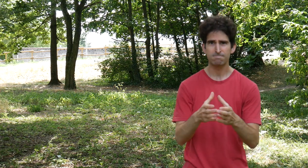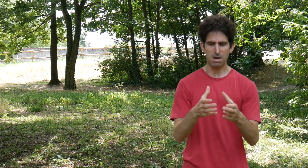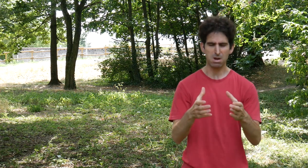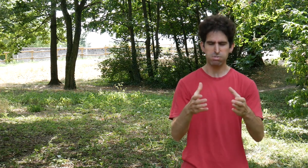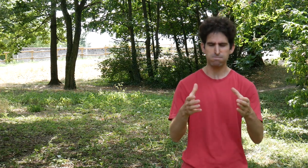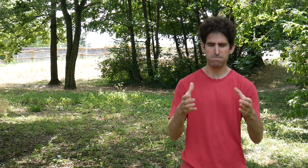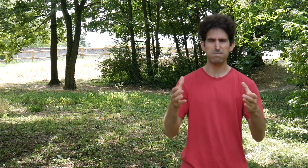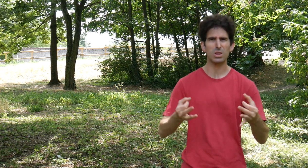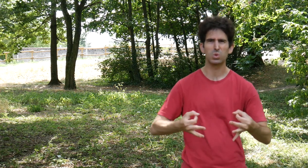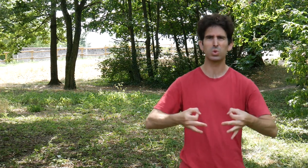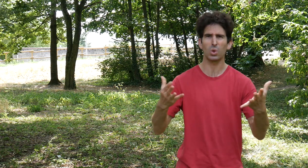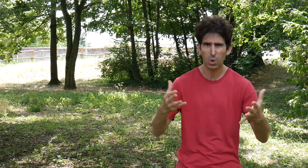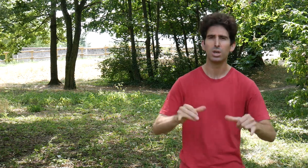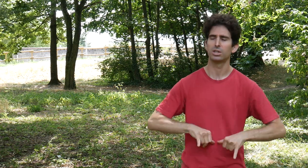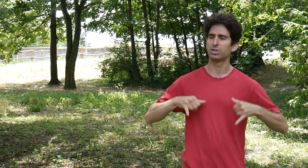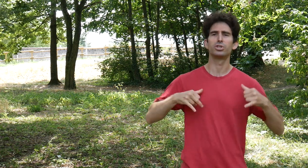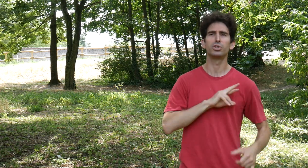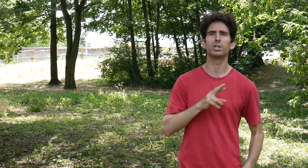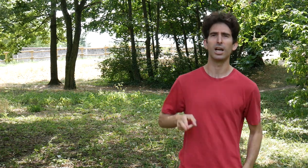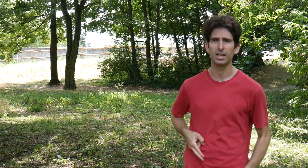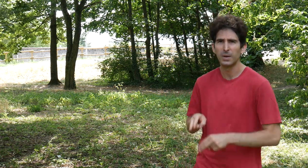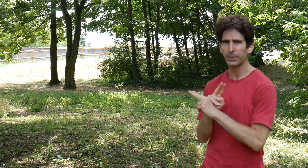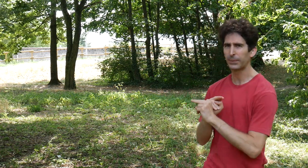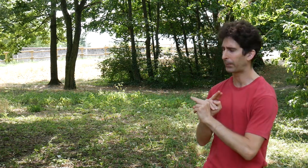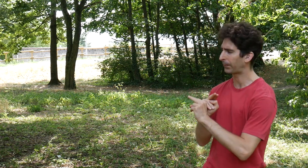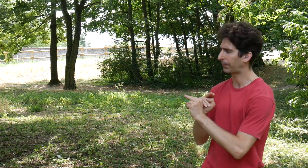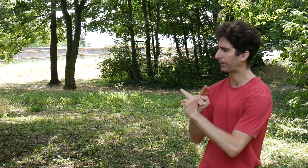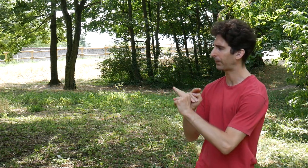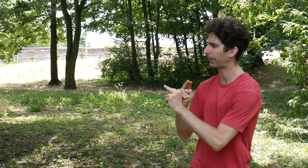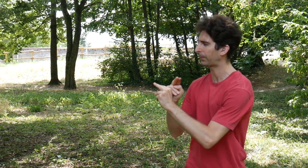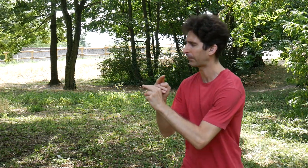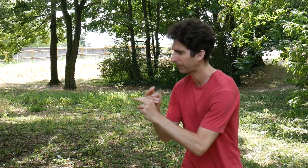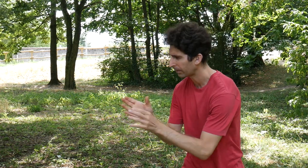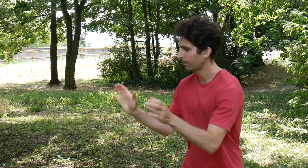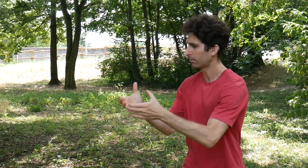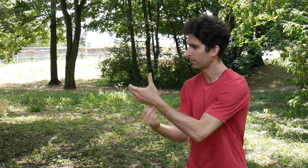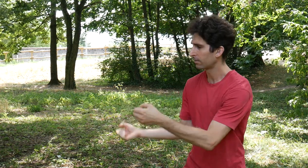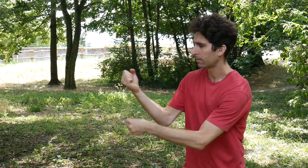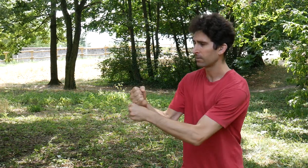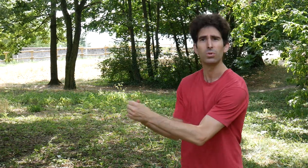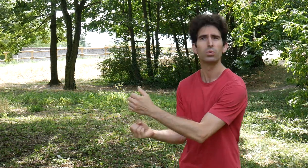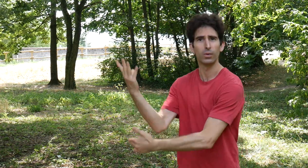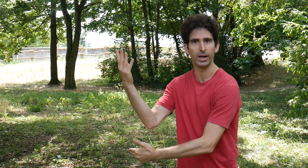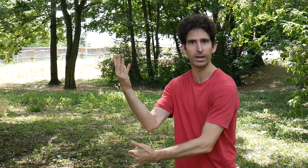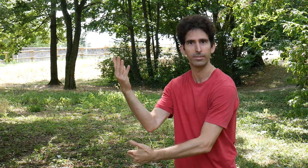Quand une ruche devient trop grosse, une jeune reine part créer une nouvelle ruche.